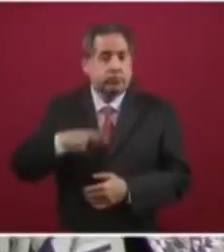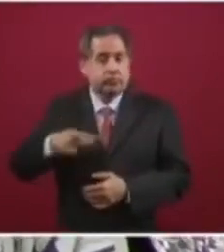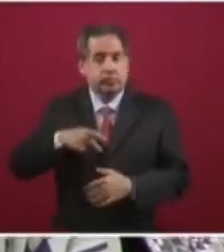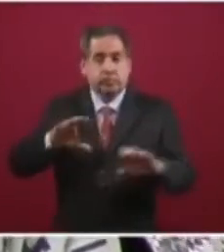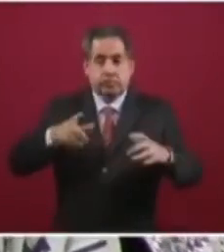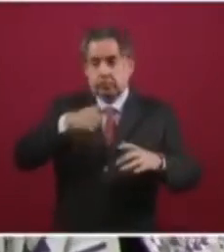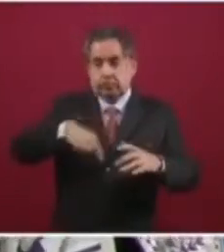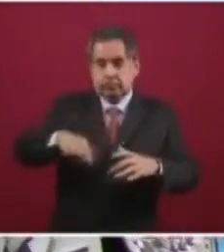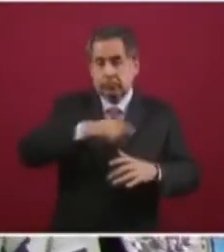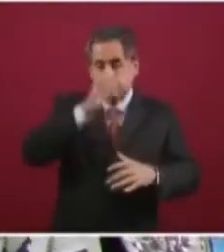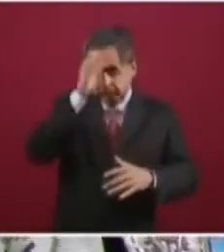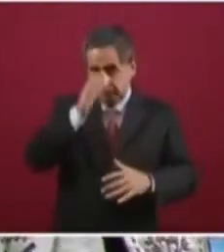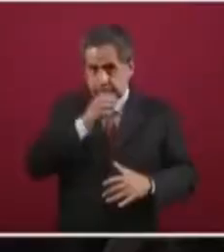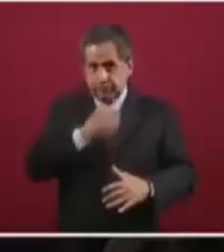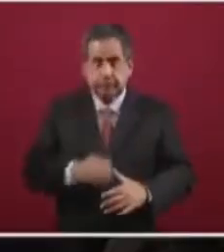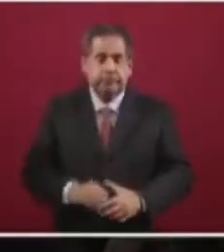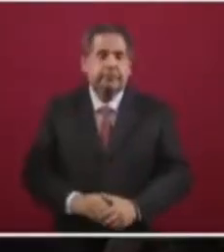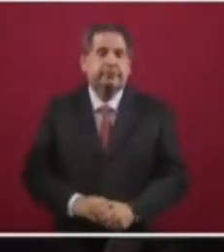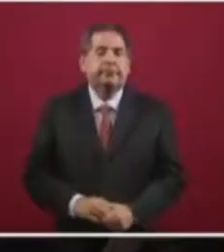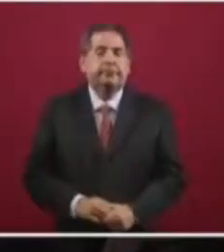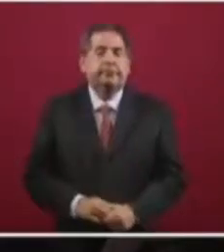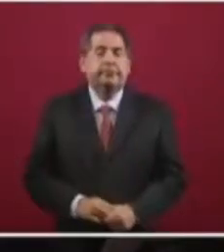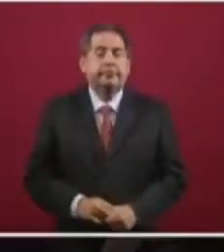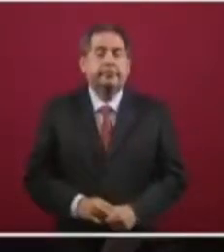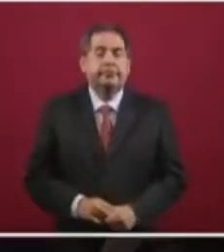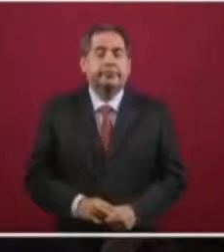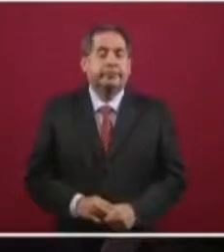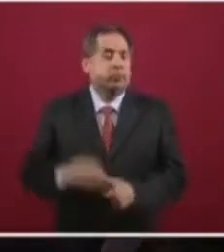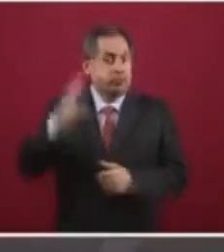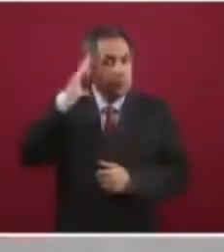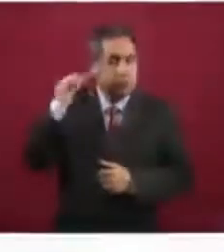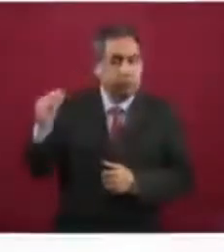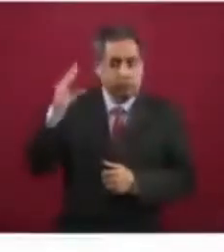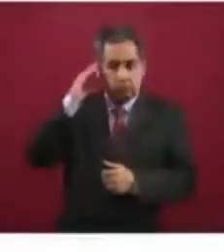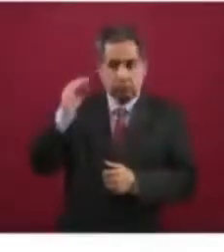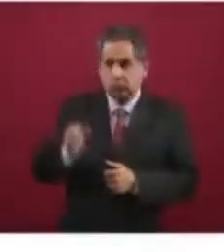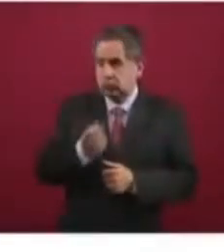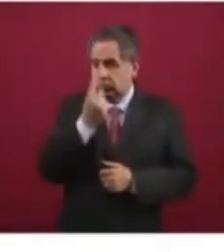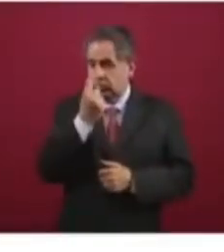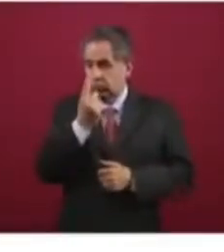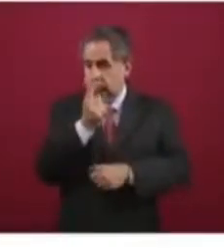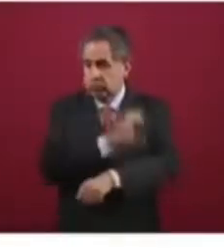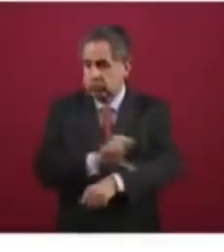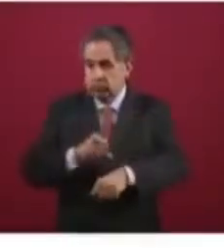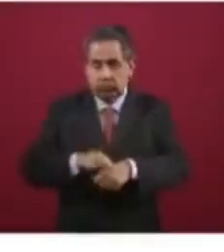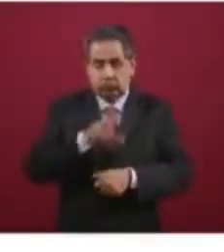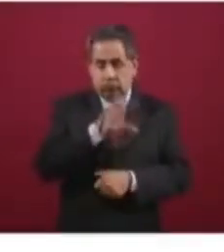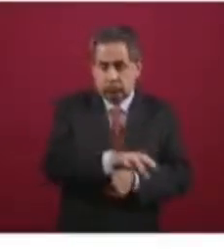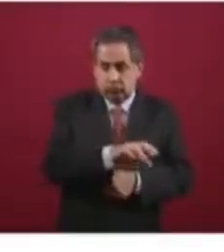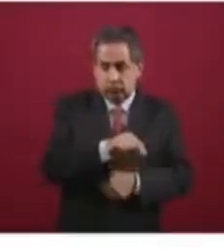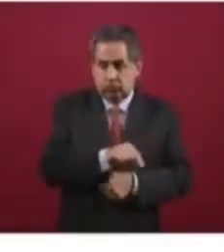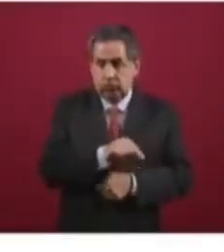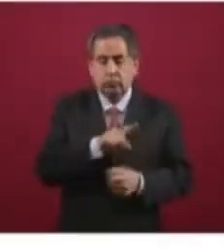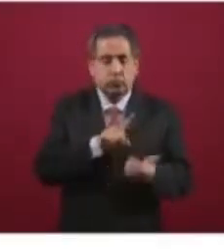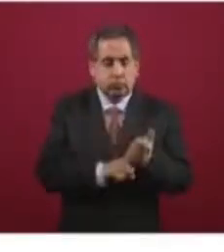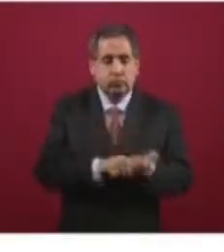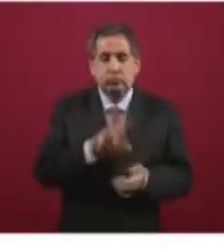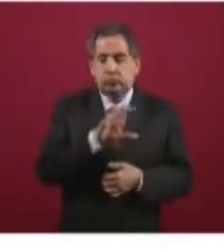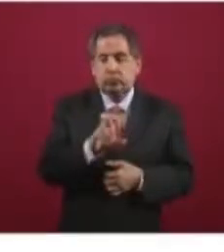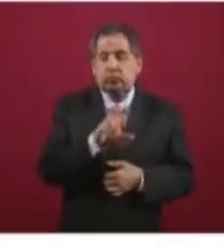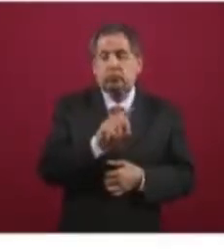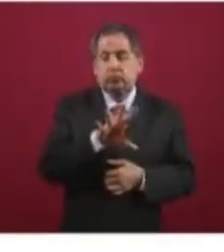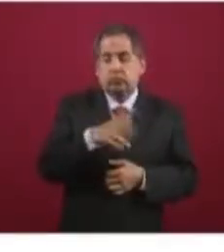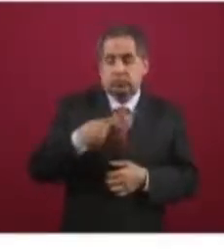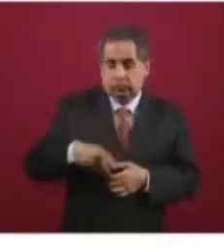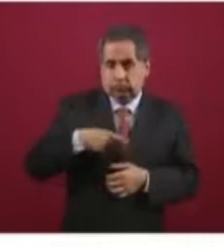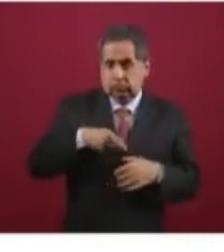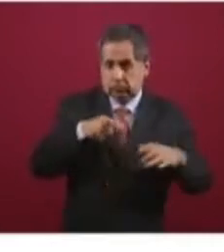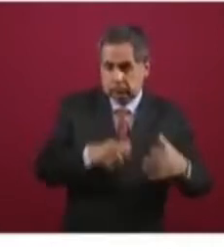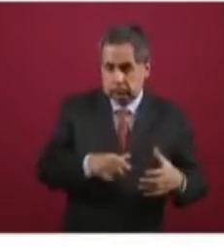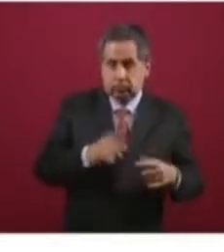En el estado de Colima tiene una sola coordinación regional con 535 elementos, a ello le sumamos